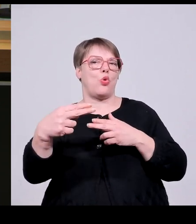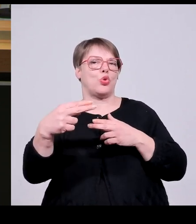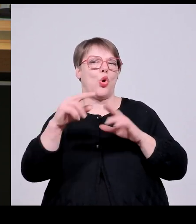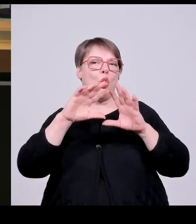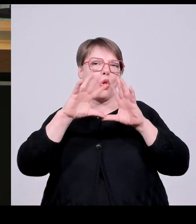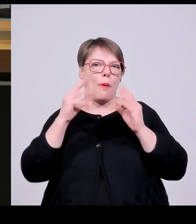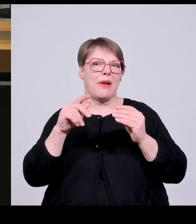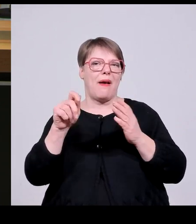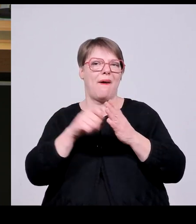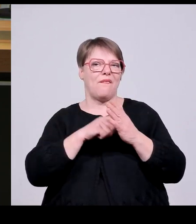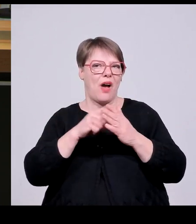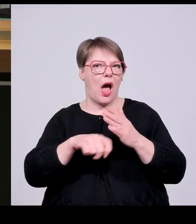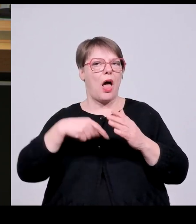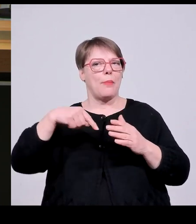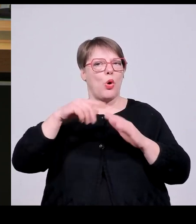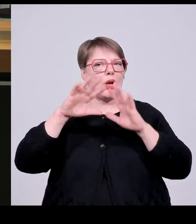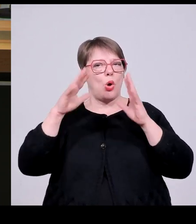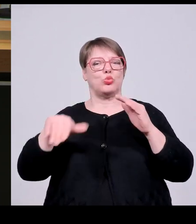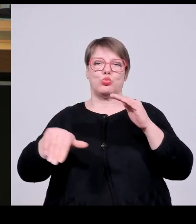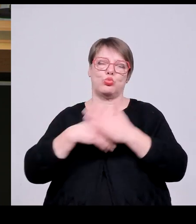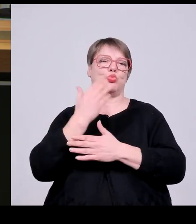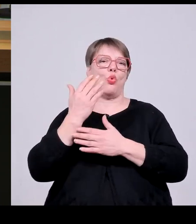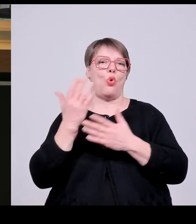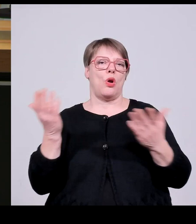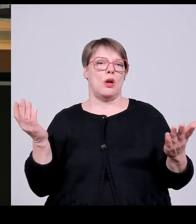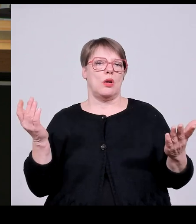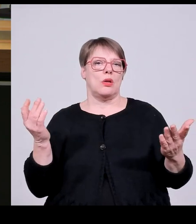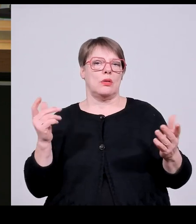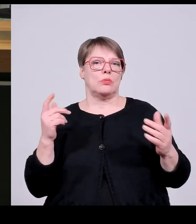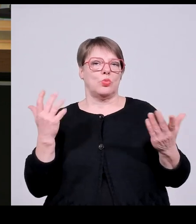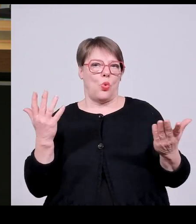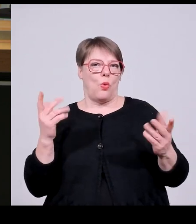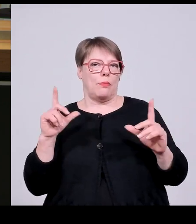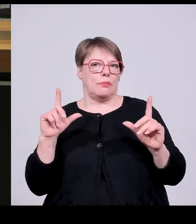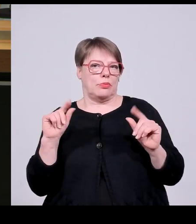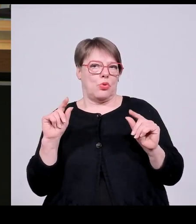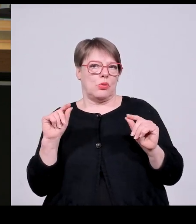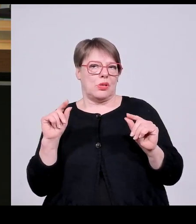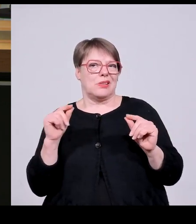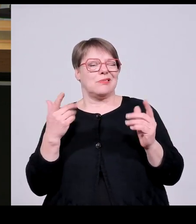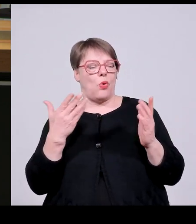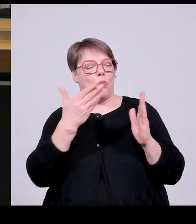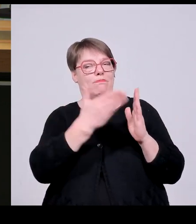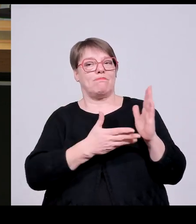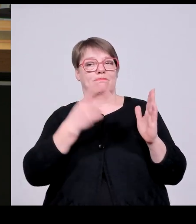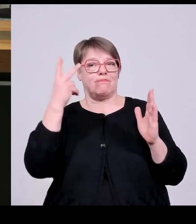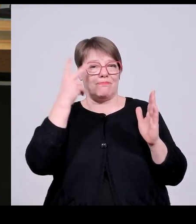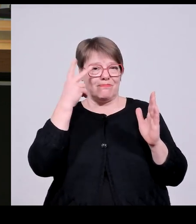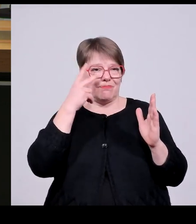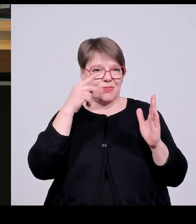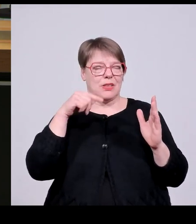rufe ich Sie auf: Kommen Sie zurück an den Tisch der demokratischen Parteien und Fraktionen und befördern Sie für Berlin